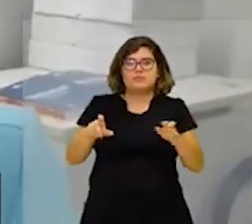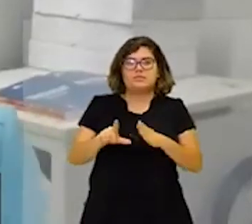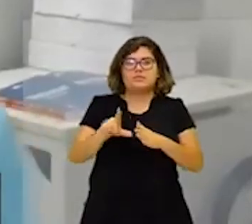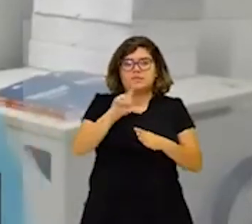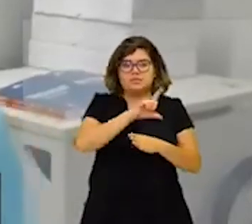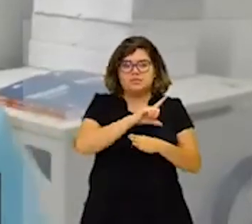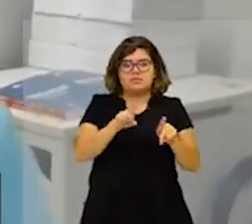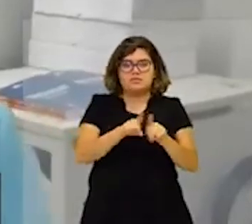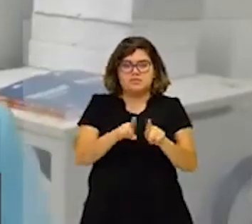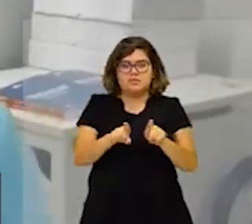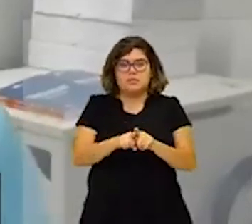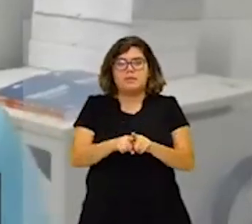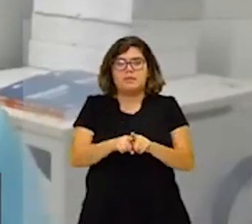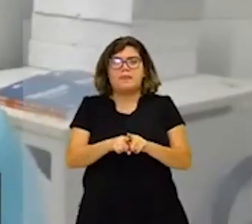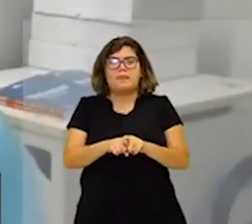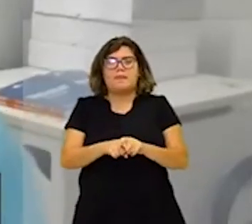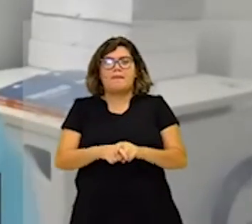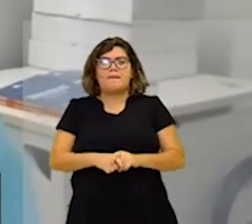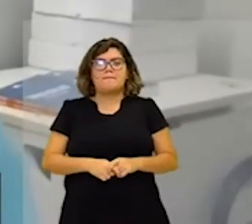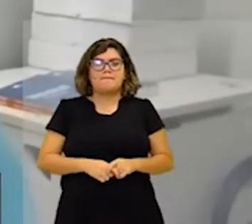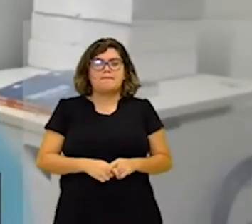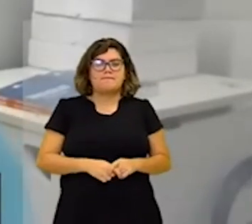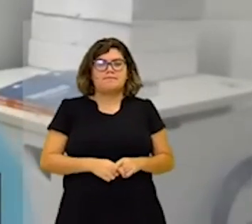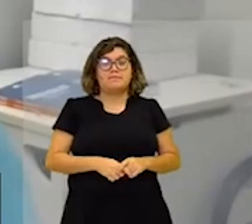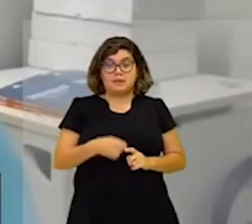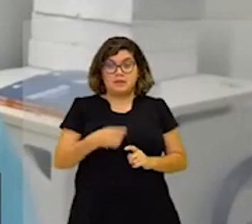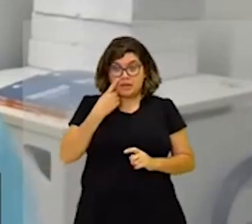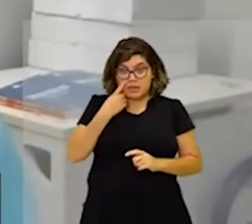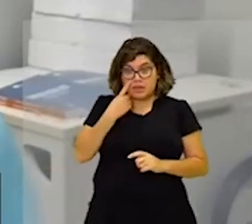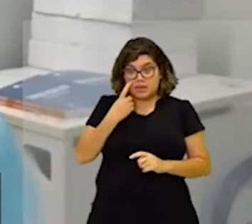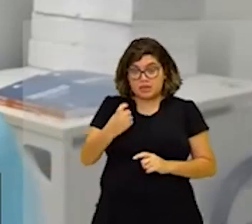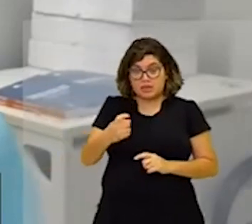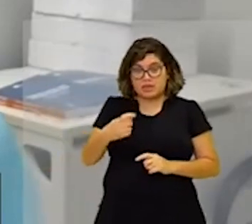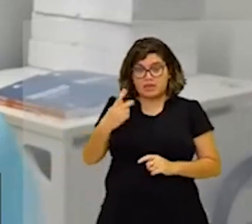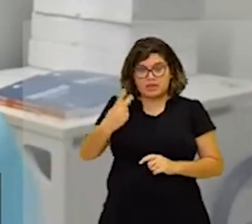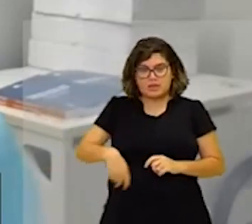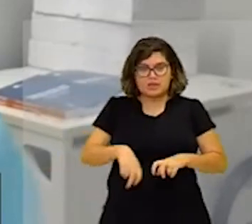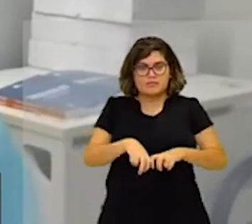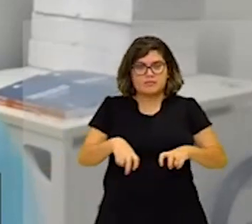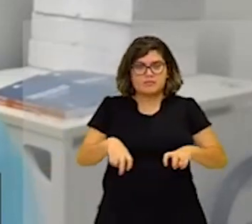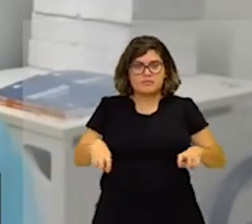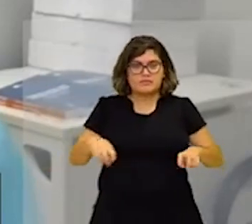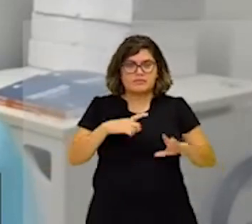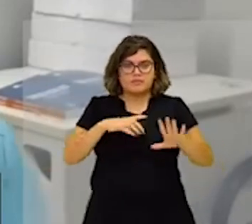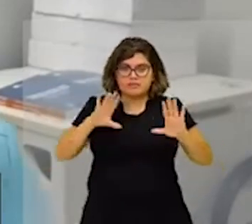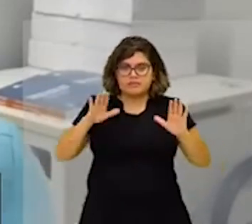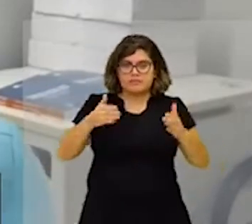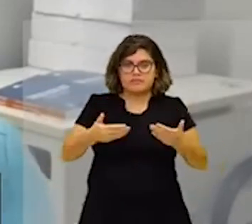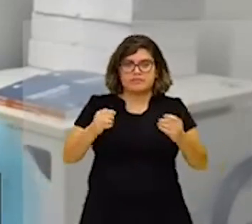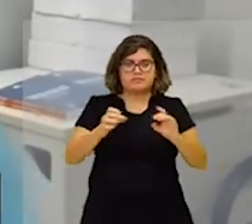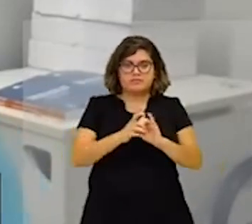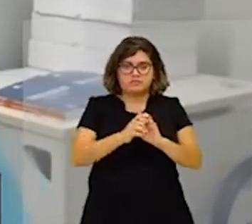todas e a interessante que é nessa aqui a gente tá com esse foco né da democratização da festa